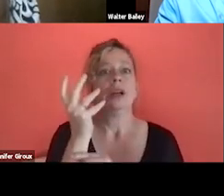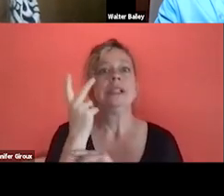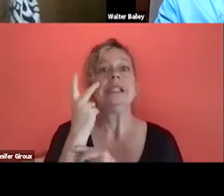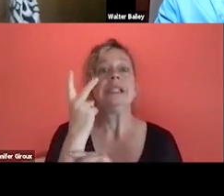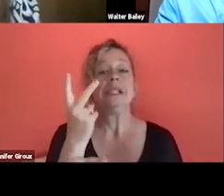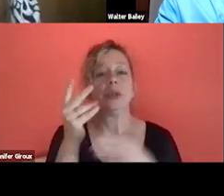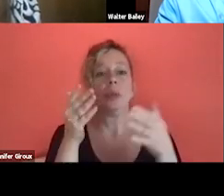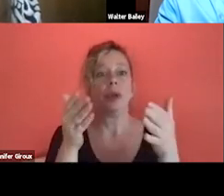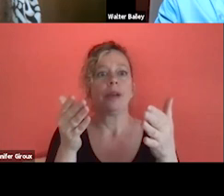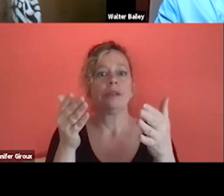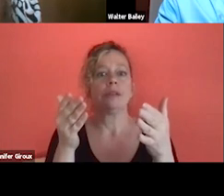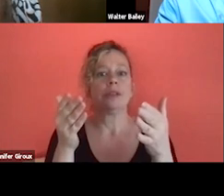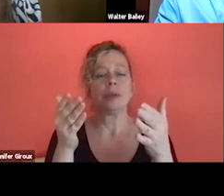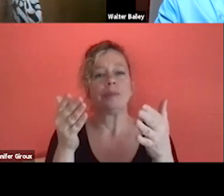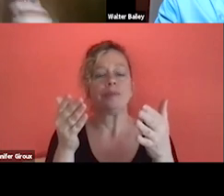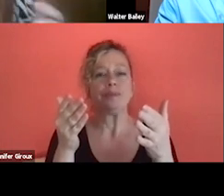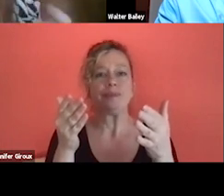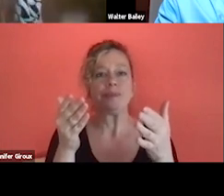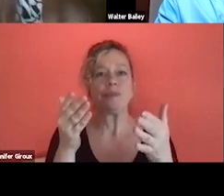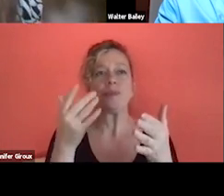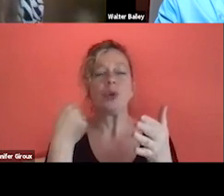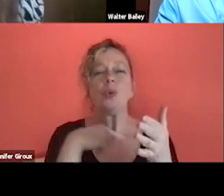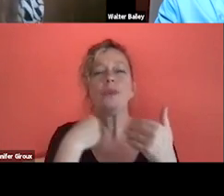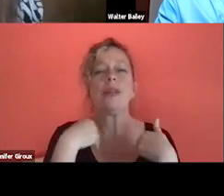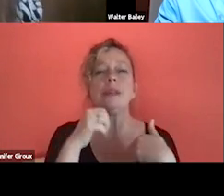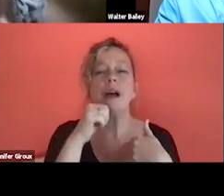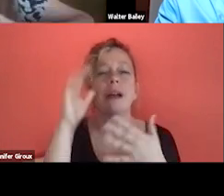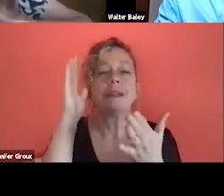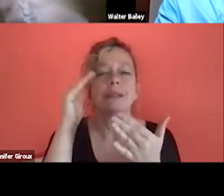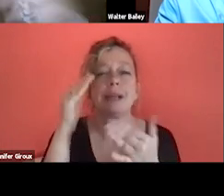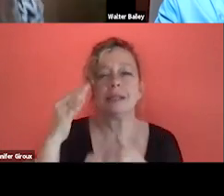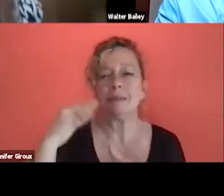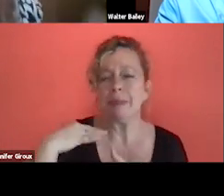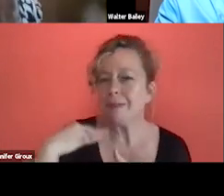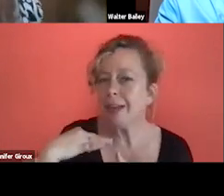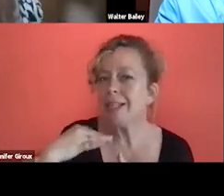en que obtuvimos estos beneficios inesperados. Creo que todos nos hemos vuelto más flexibles